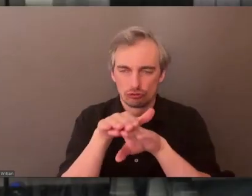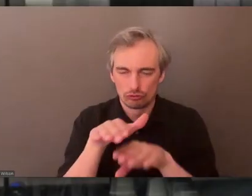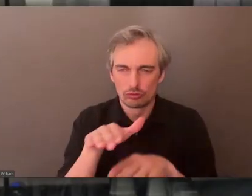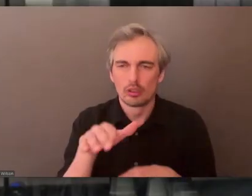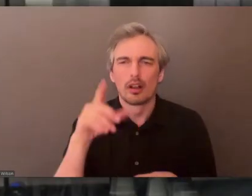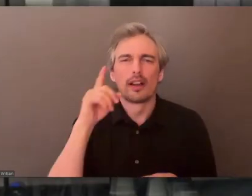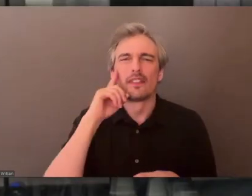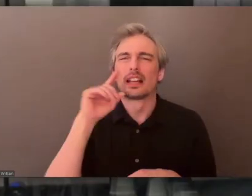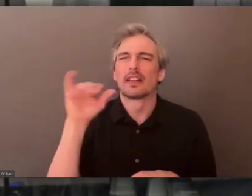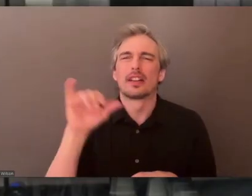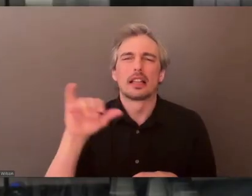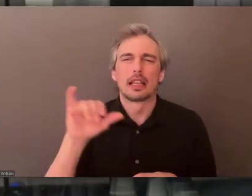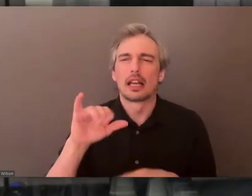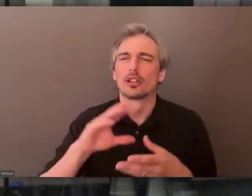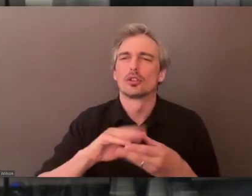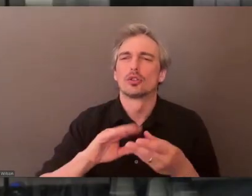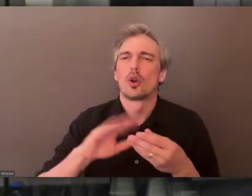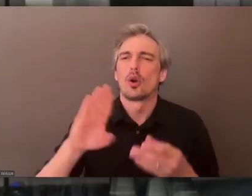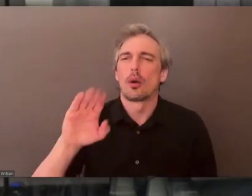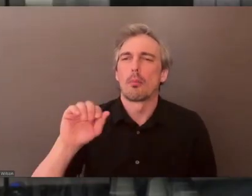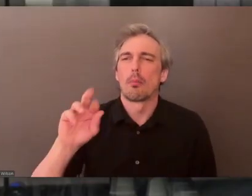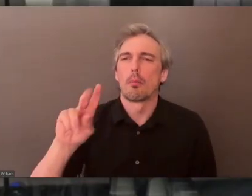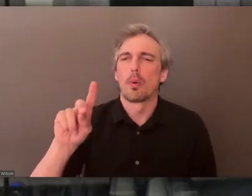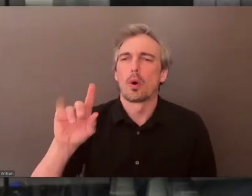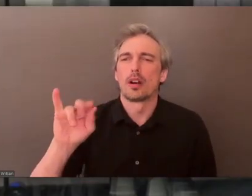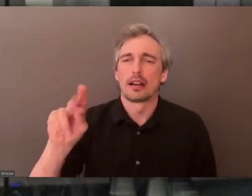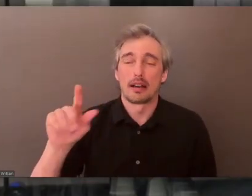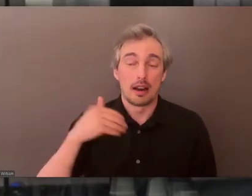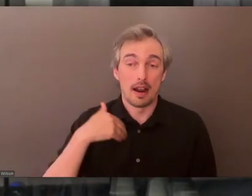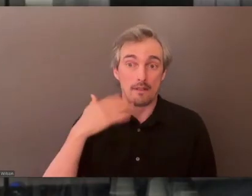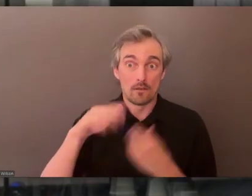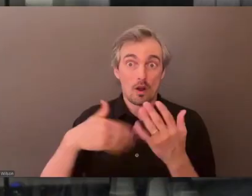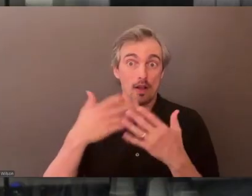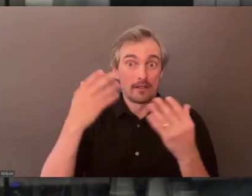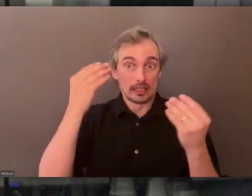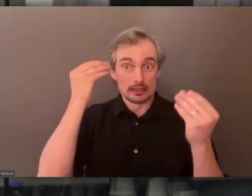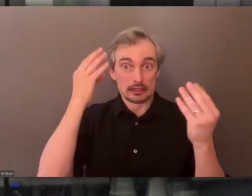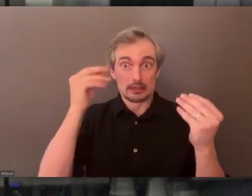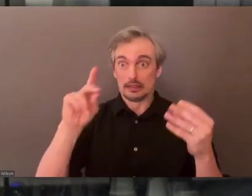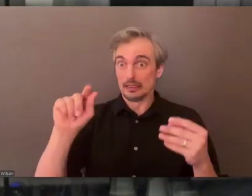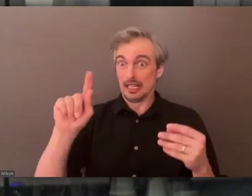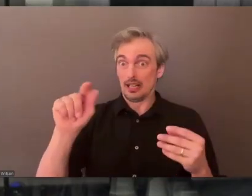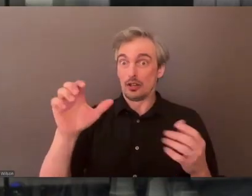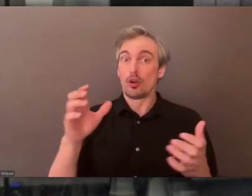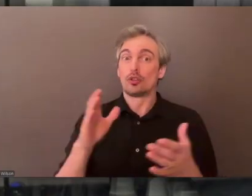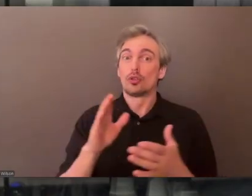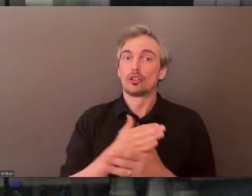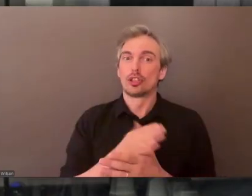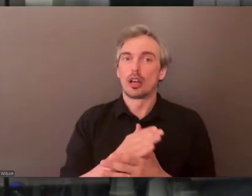共有したいデ ータがたくさんあるけれど、それを論 理的なステップバイステップのプロセスで行います。